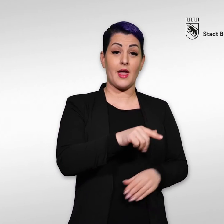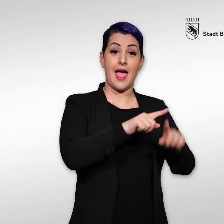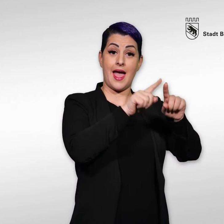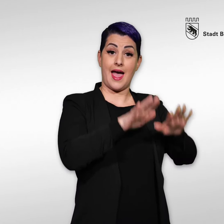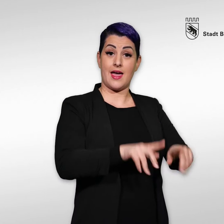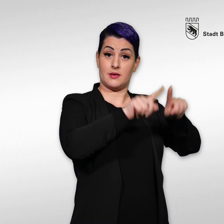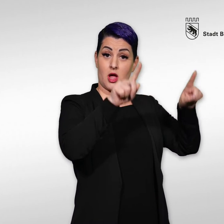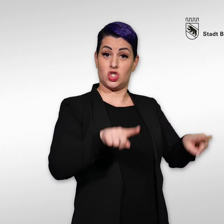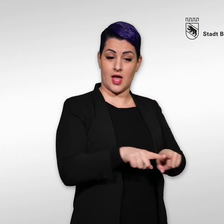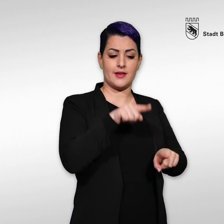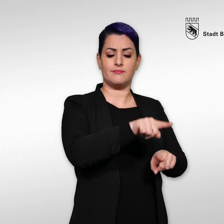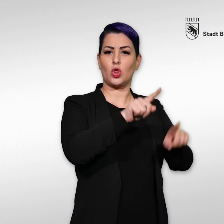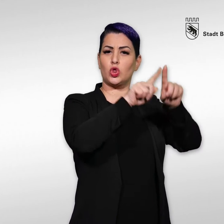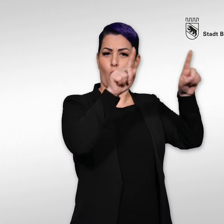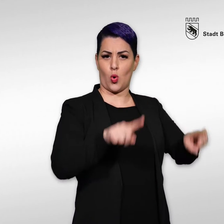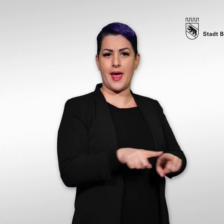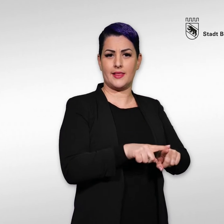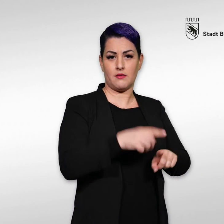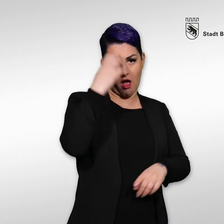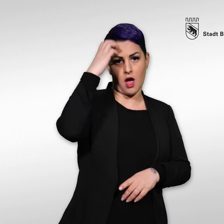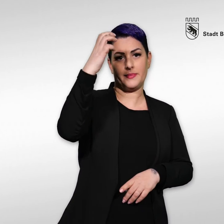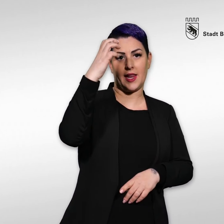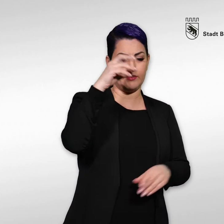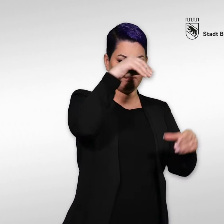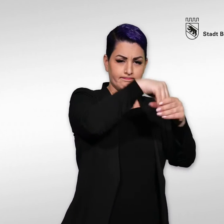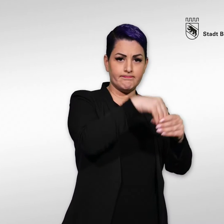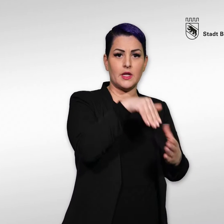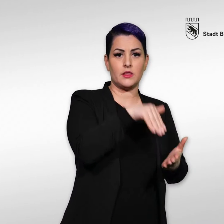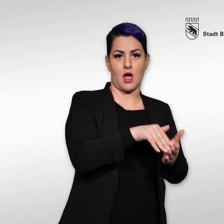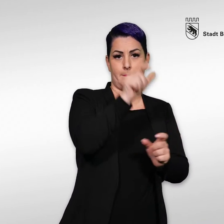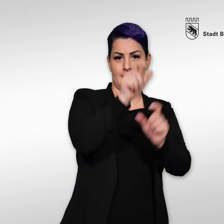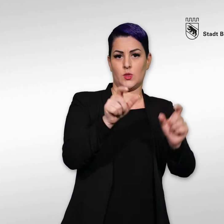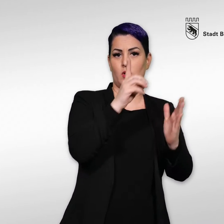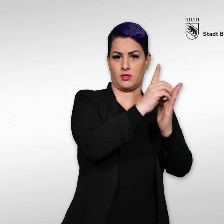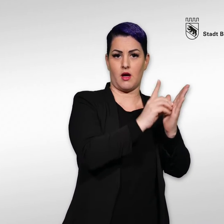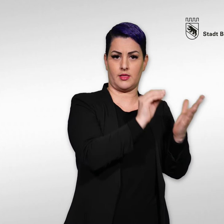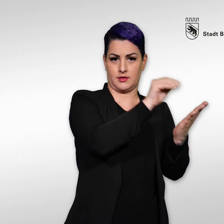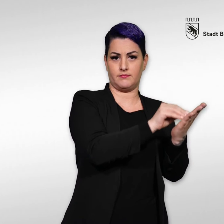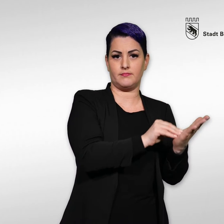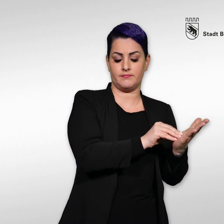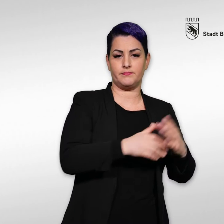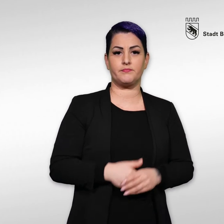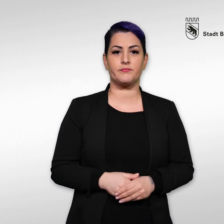Der Heimatschein ist ein amtliches Dokument, in dem die Personendaten stehen.